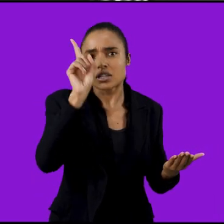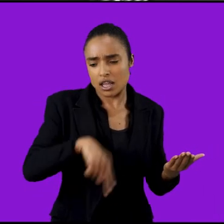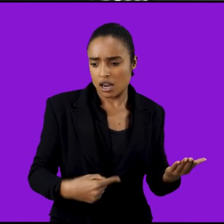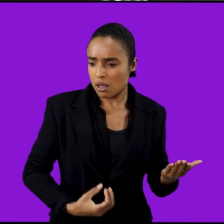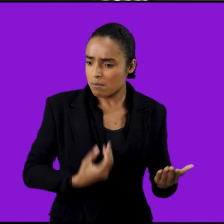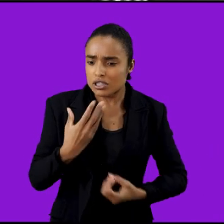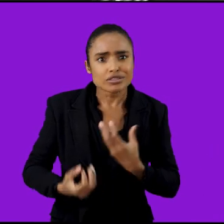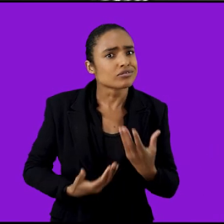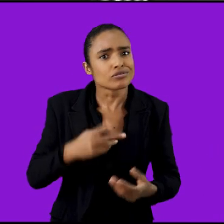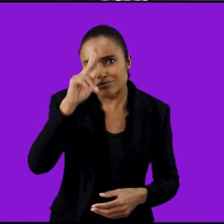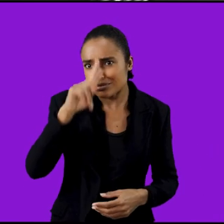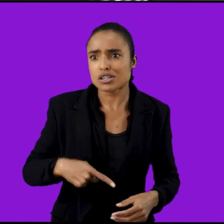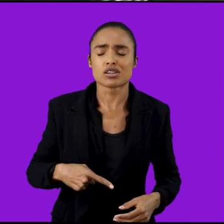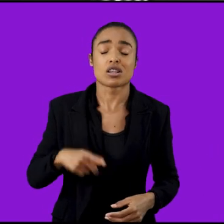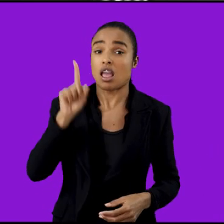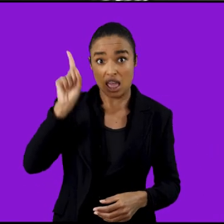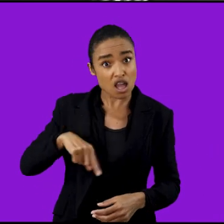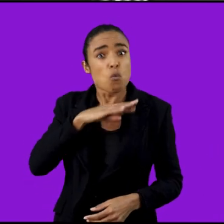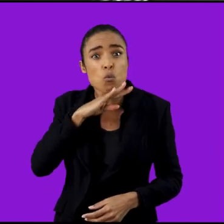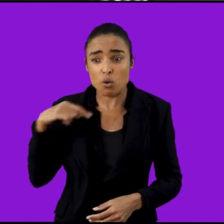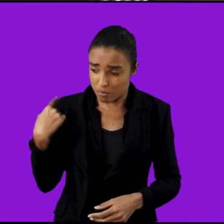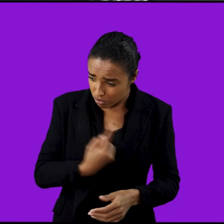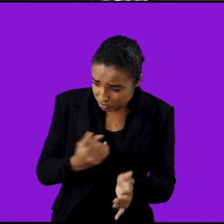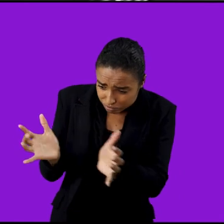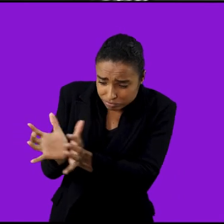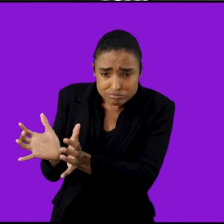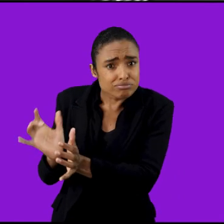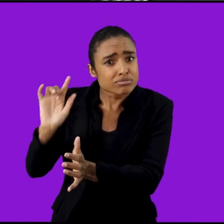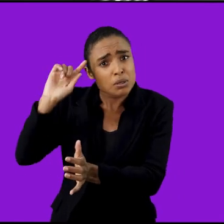Me ajudando, tipo…” Era isso. Da subjetividade… Saca? Que eu tava falando. Isso é muito ruim pra